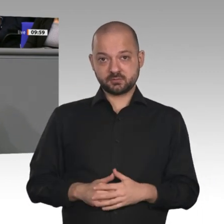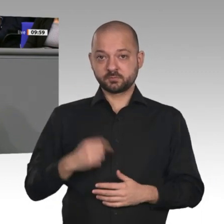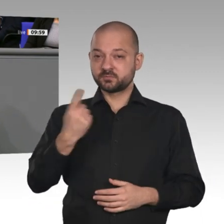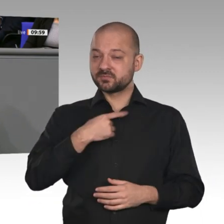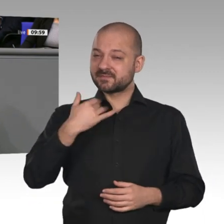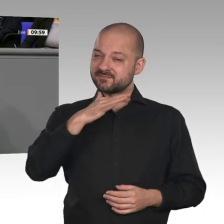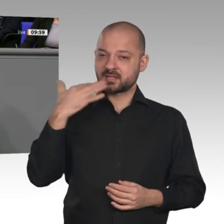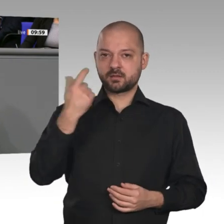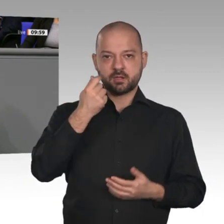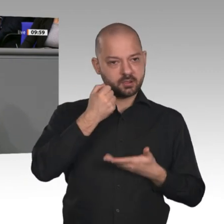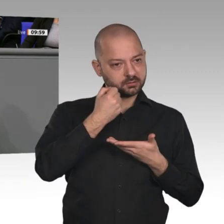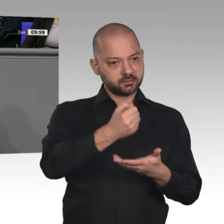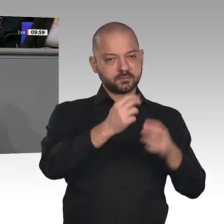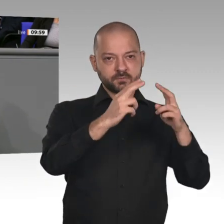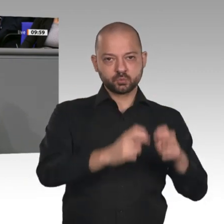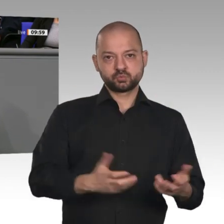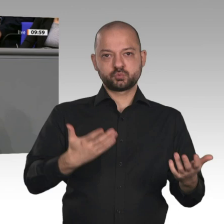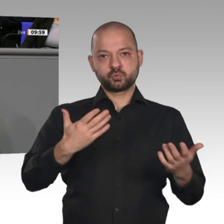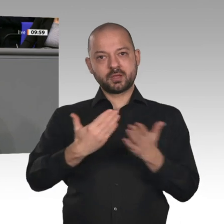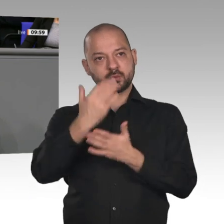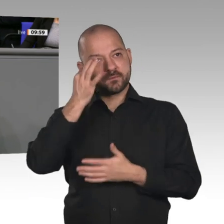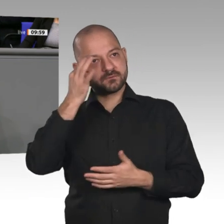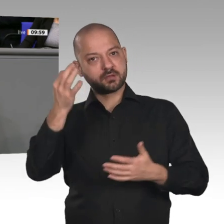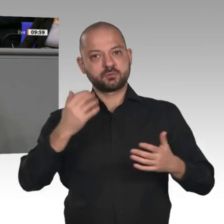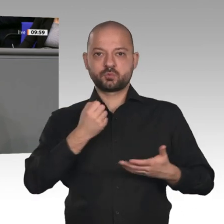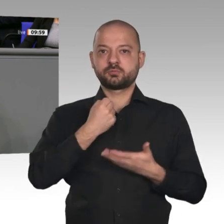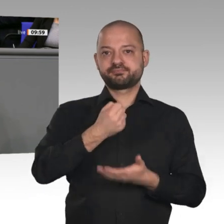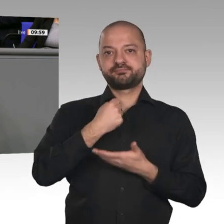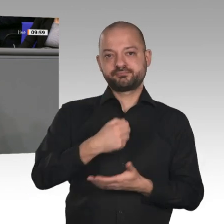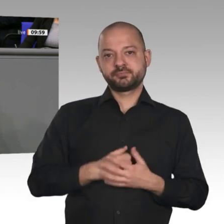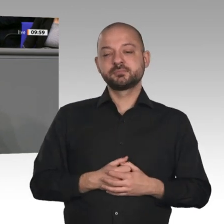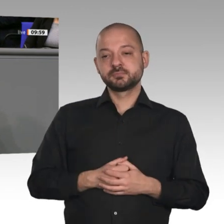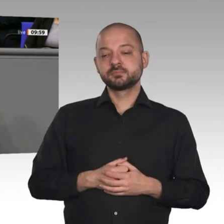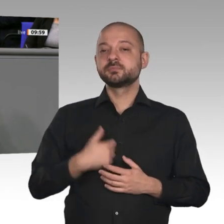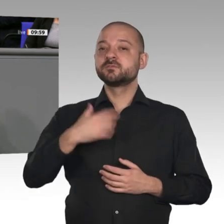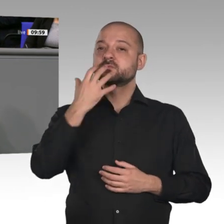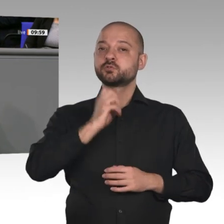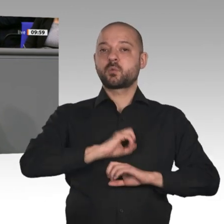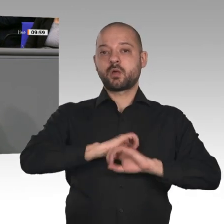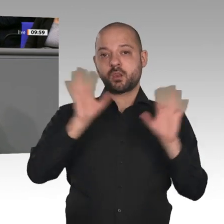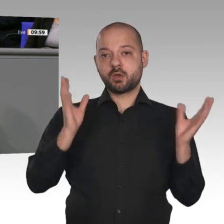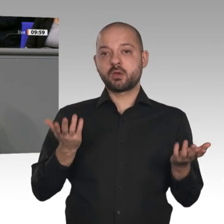Es gab die eine oder andere Meldung und auch besorgte Schreiben, dass wir weniger für